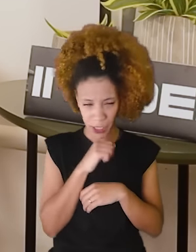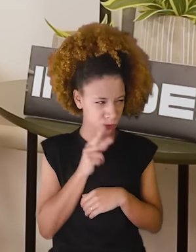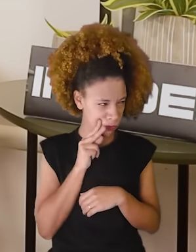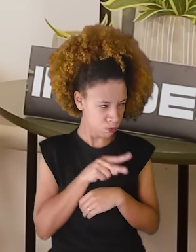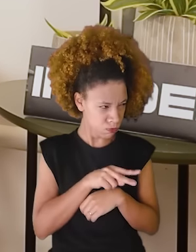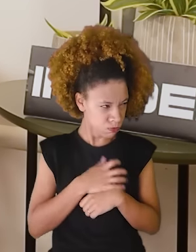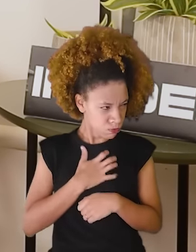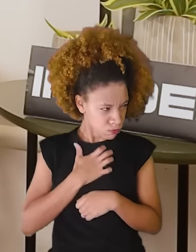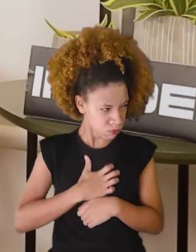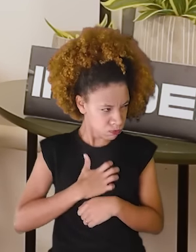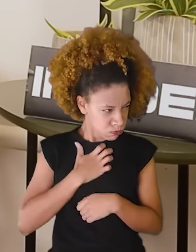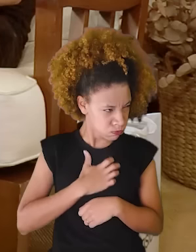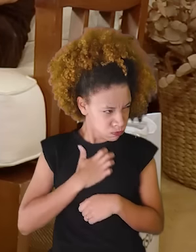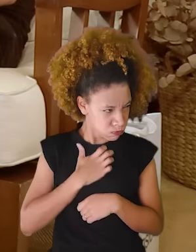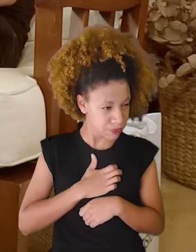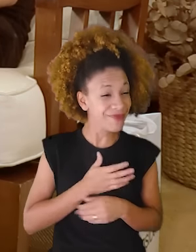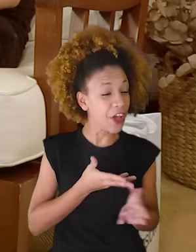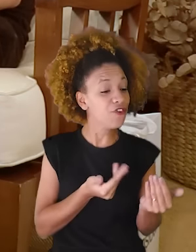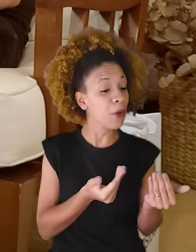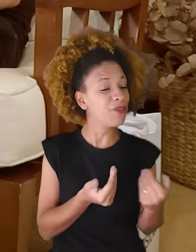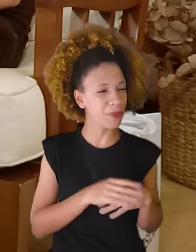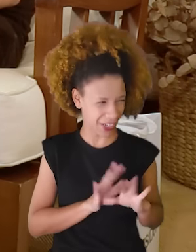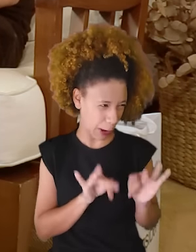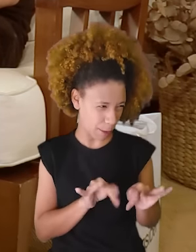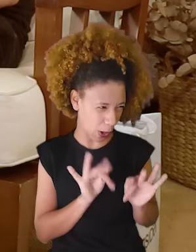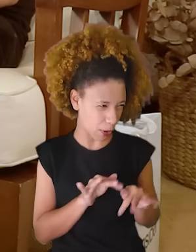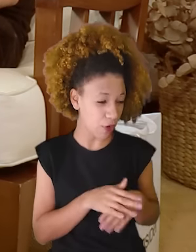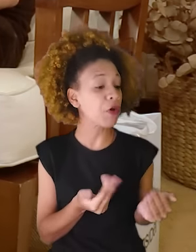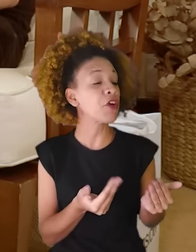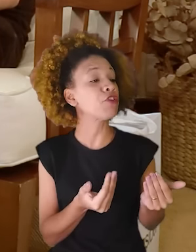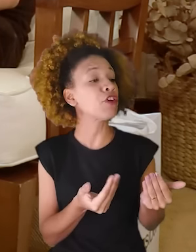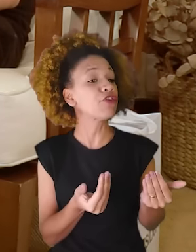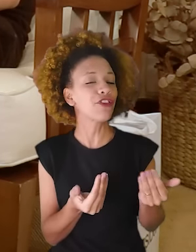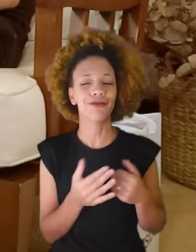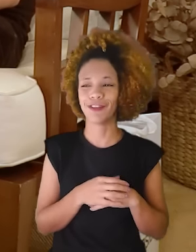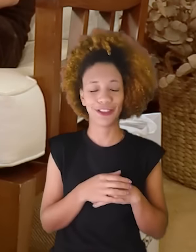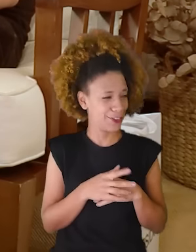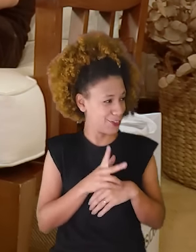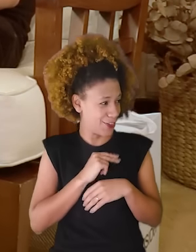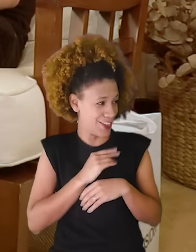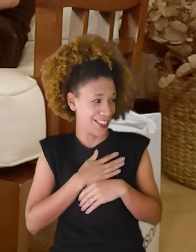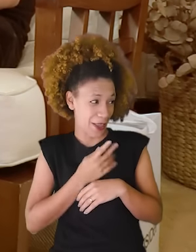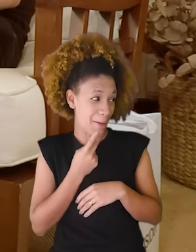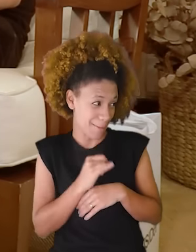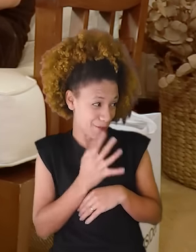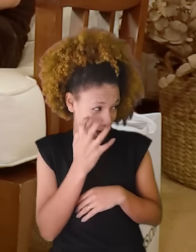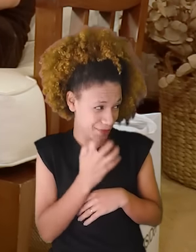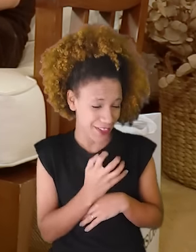do lado fala assim tá bom né Zé vamos vamos Que louco cara e seu pai fica sem graça ou ele acorda